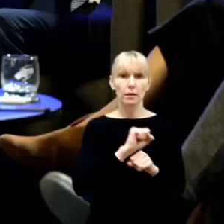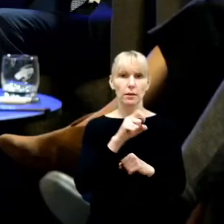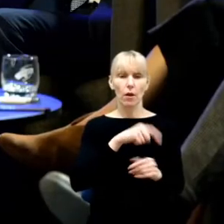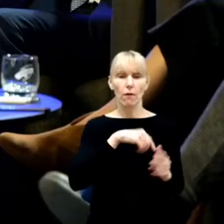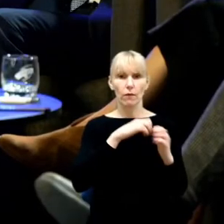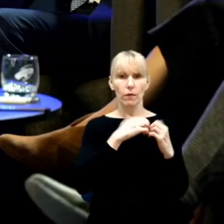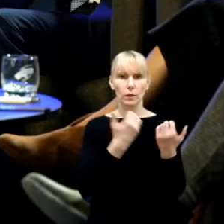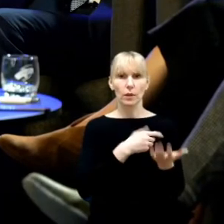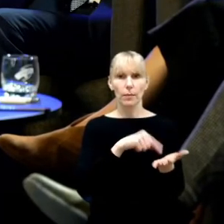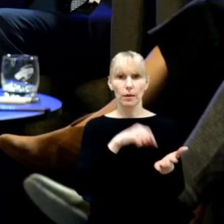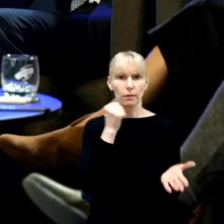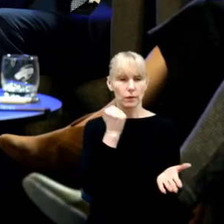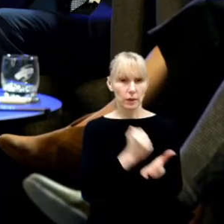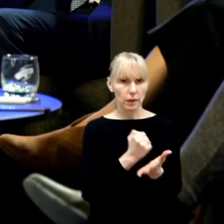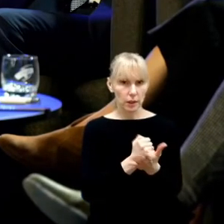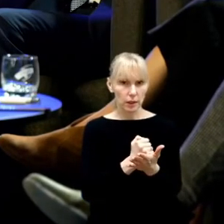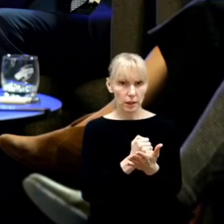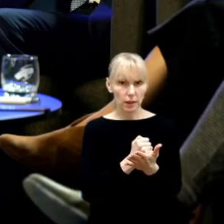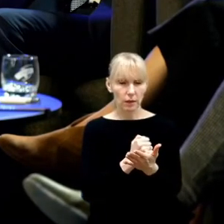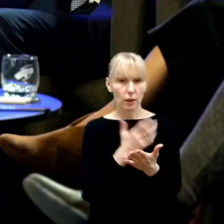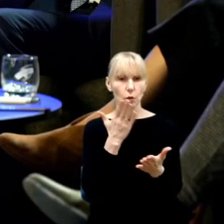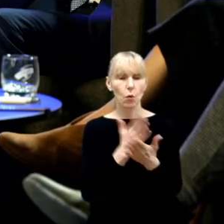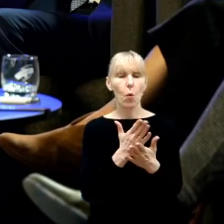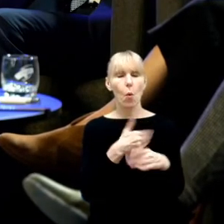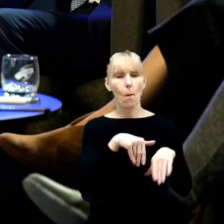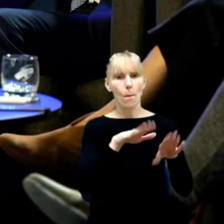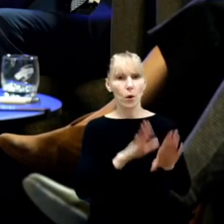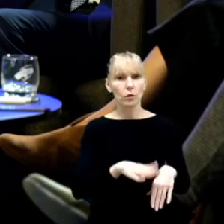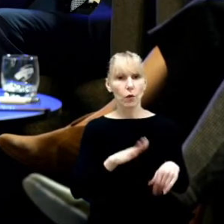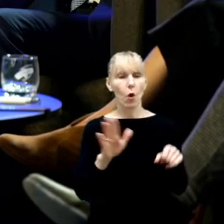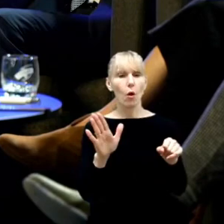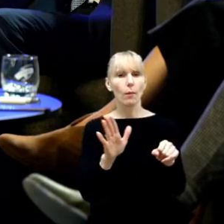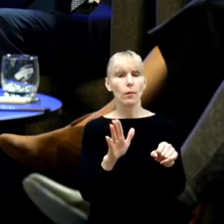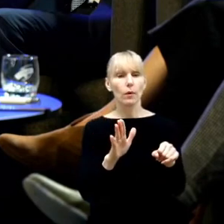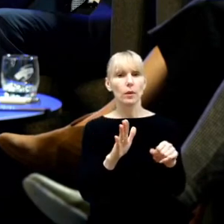które pozwolą zwaloryzować, czyli de facto powrócić do pierwotnych czynszów.